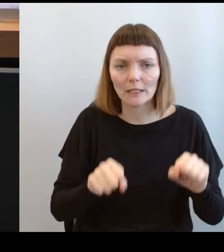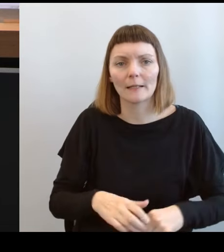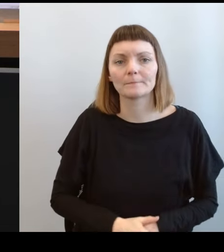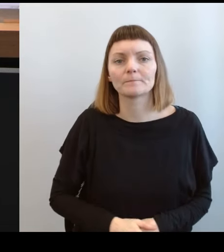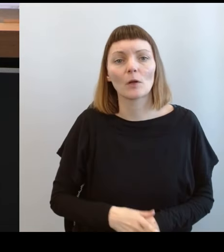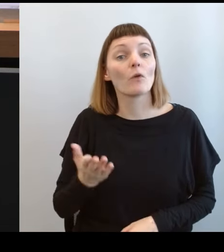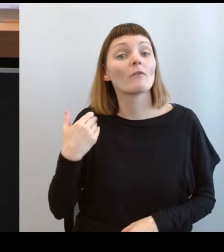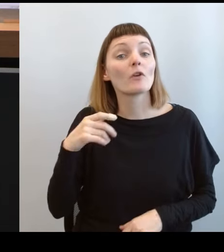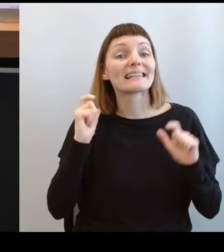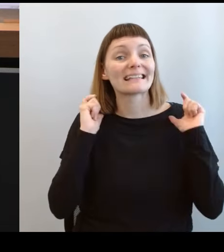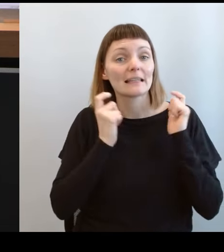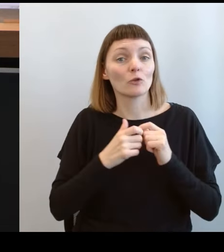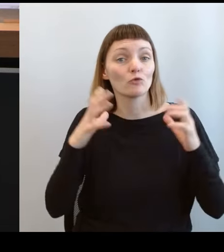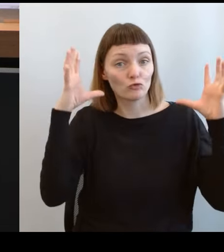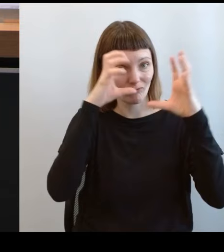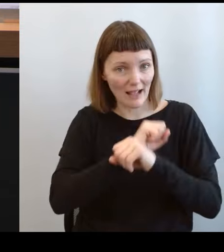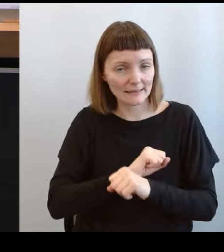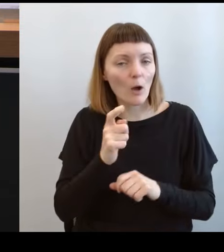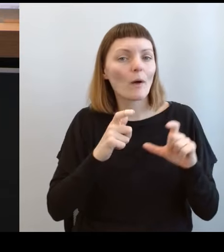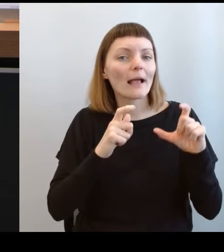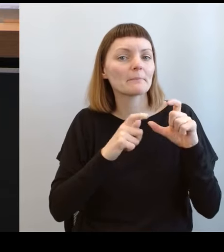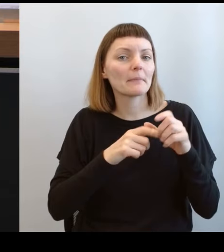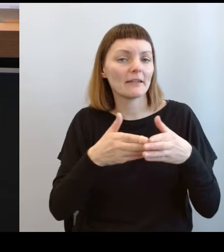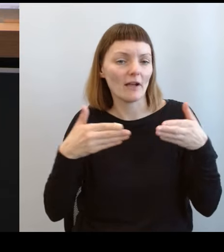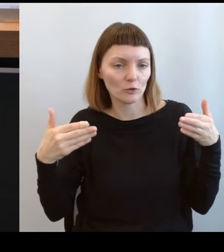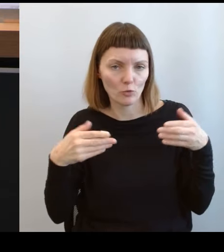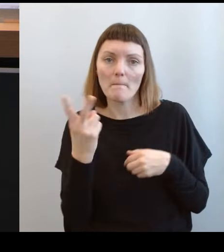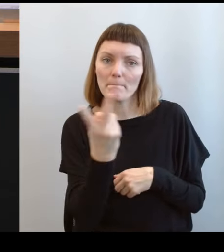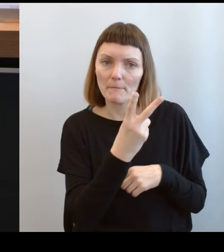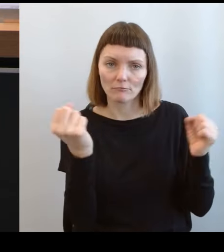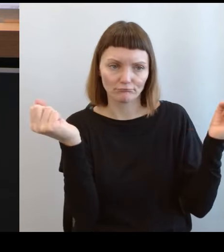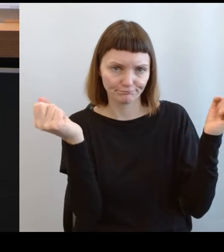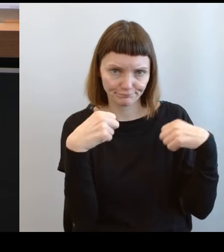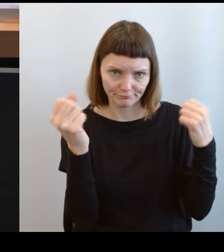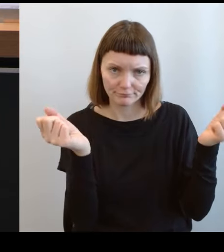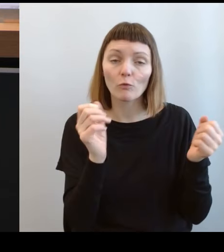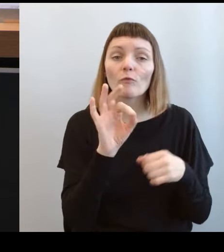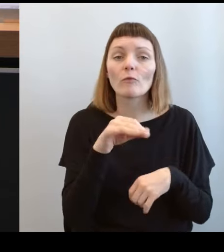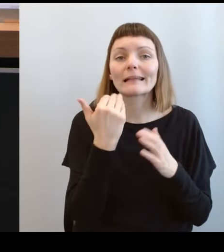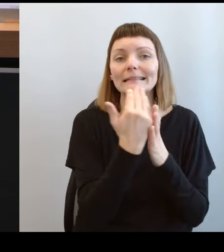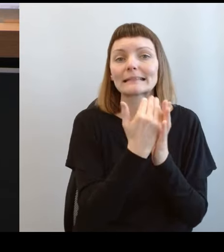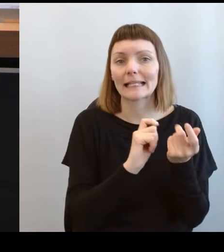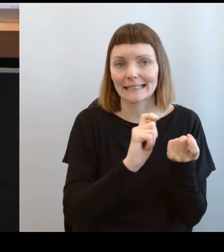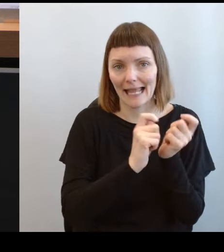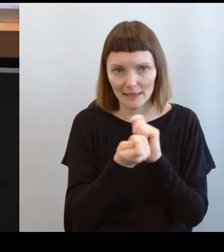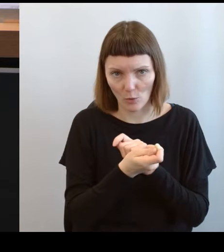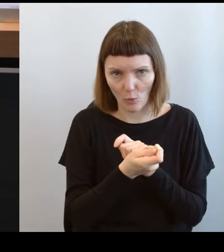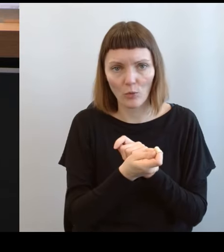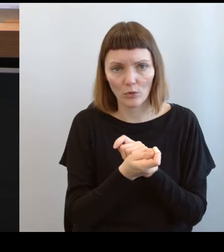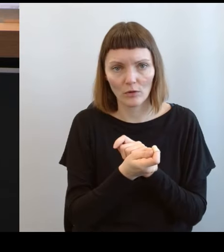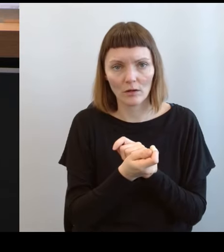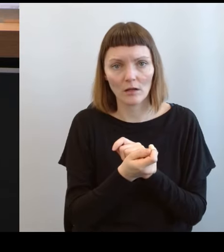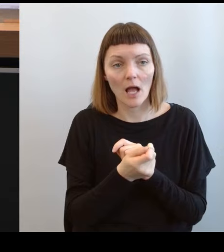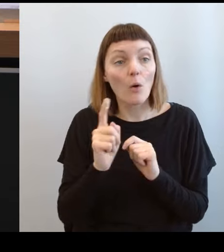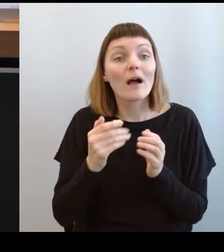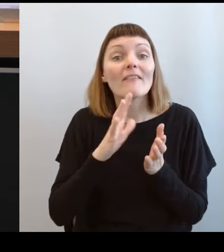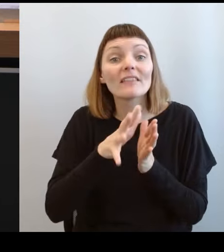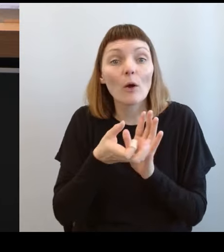Fraktion ihr okay für eine Gesetzesänderung nach der Wiederholungswahl gegeben. Wie bei einigen anderen Vorgängen auch, ist es wegen des